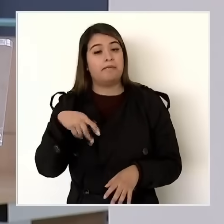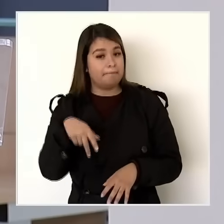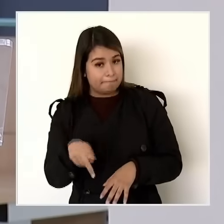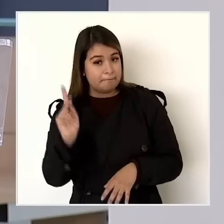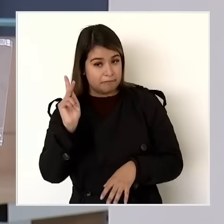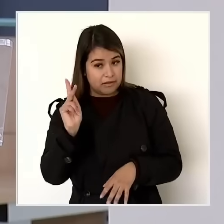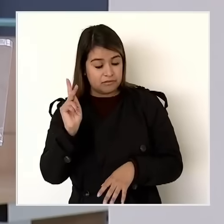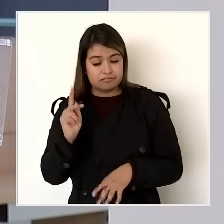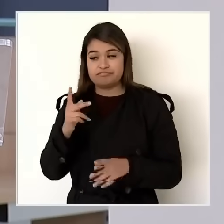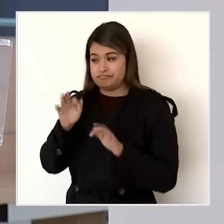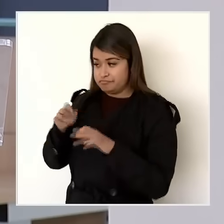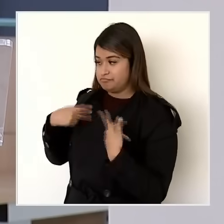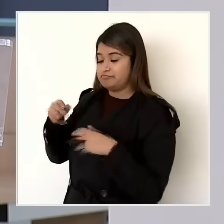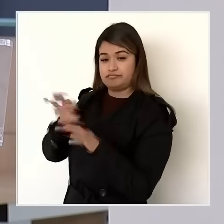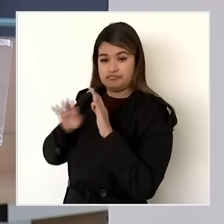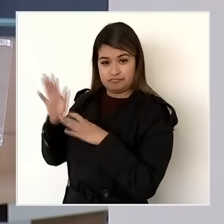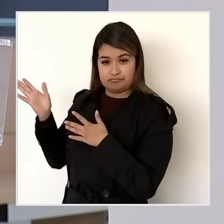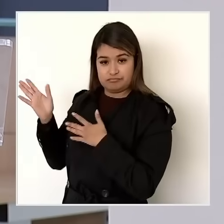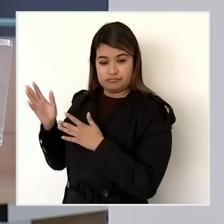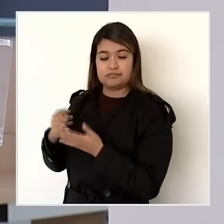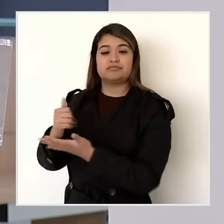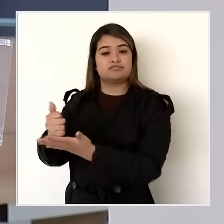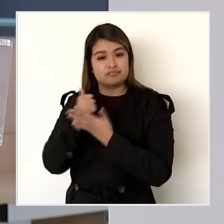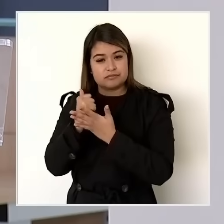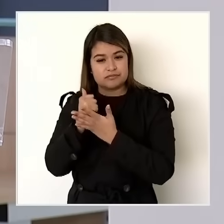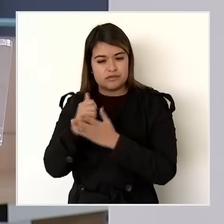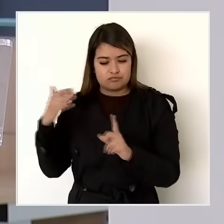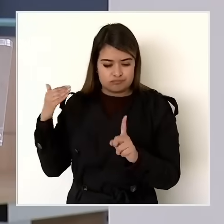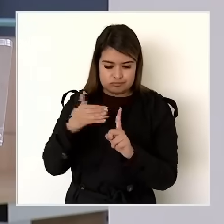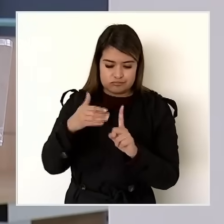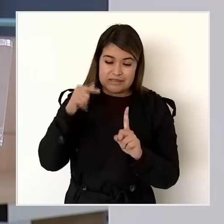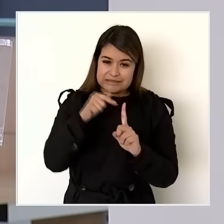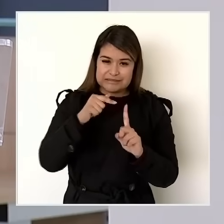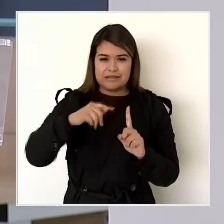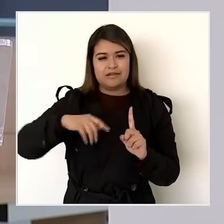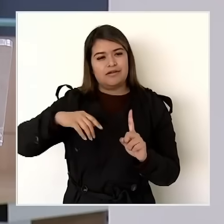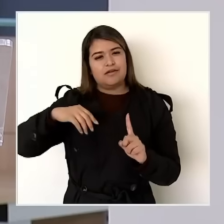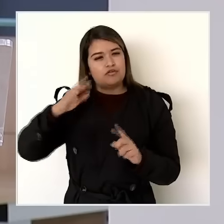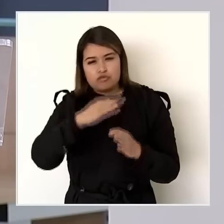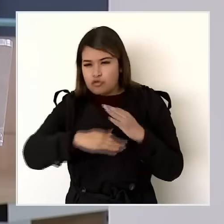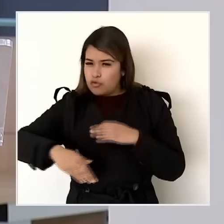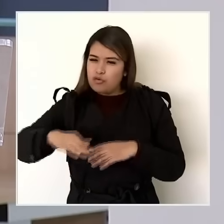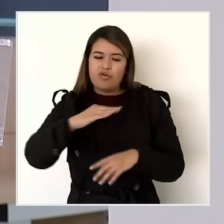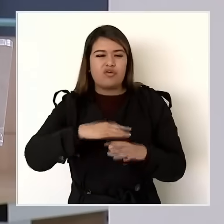de Transformación Digital. El objetivo pues es que todos los procesos del SAT y de aduana